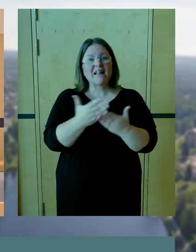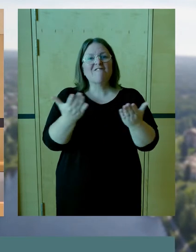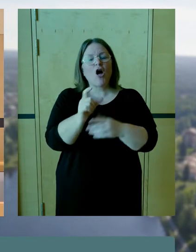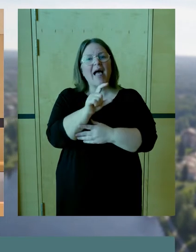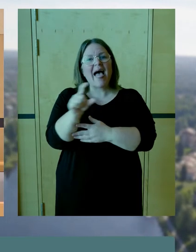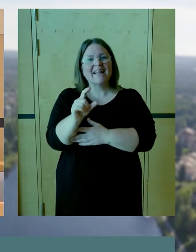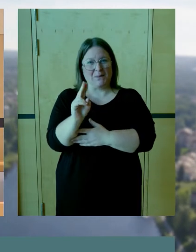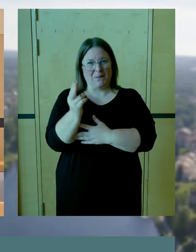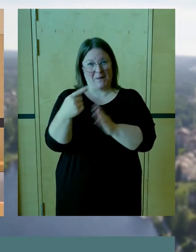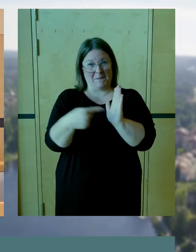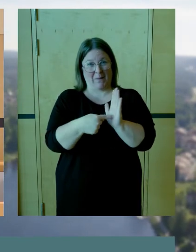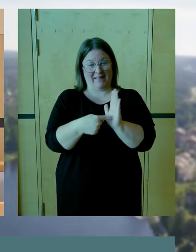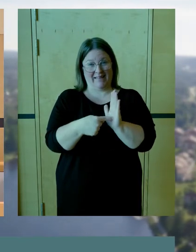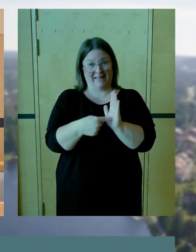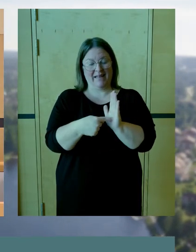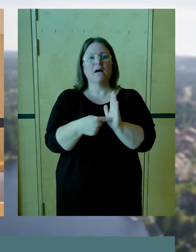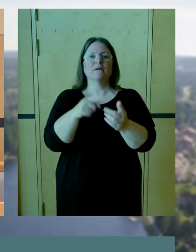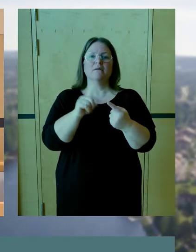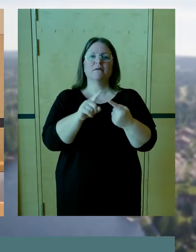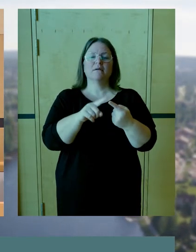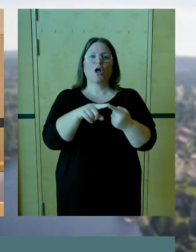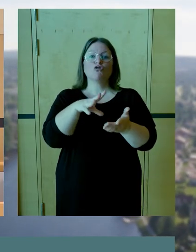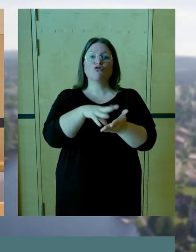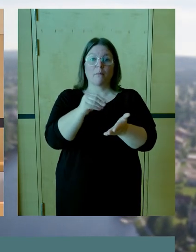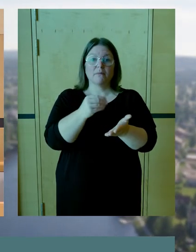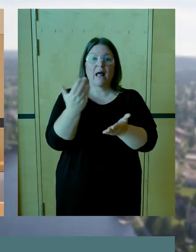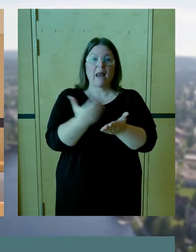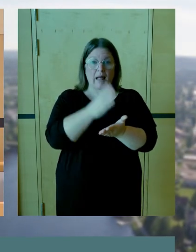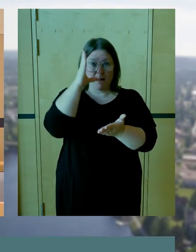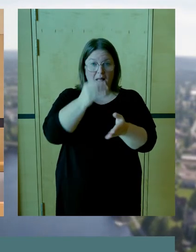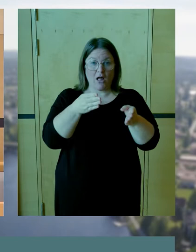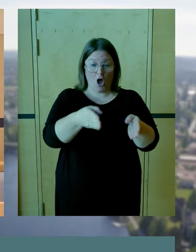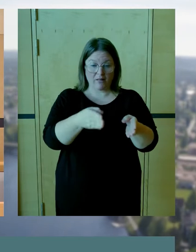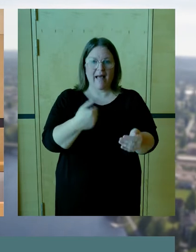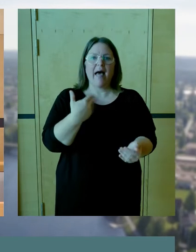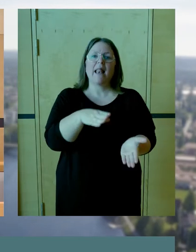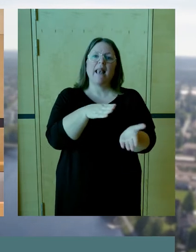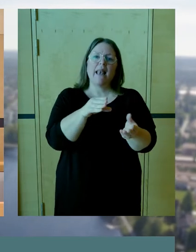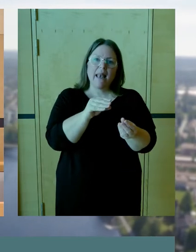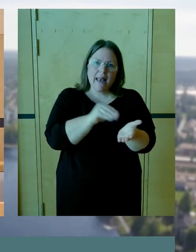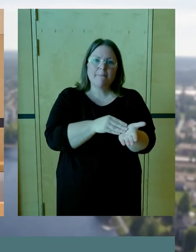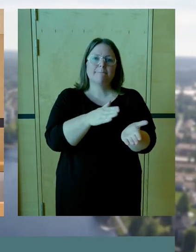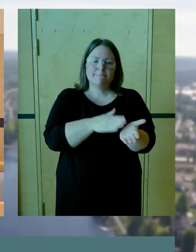Det handlar om att ett att tomter vid Lantmannagatan på söndag om att utgöra en lämplig lokalisering för ett nytt ord om Spån